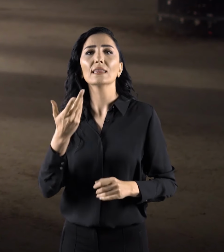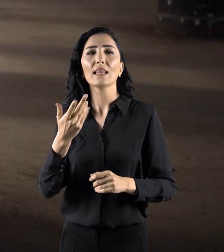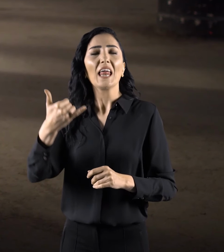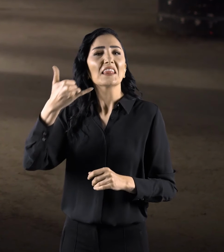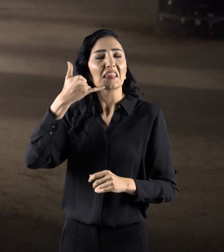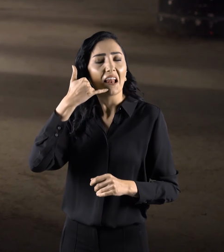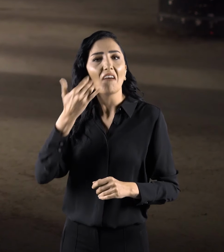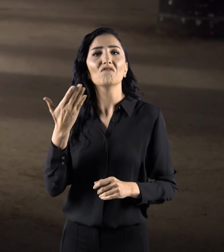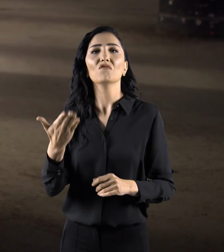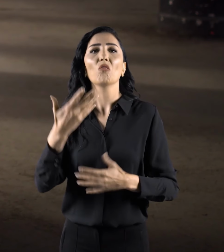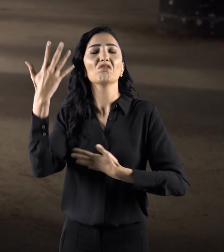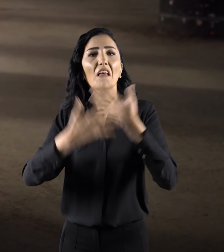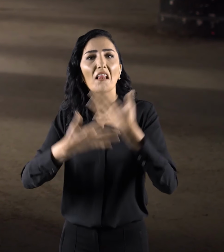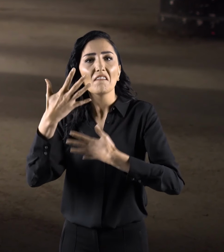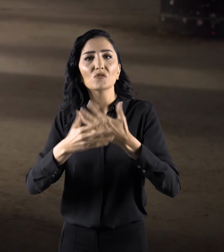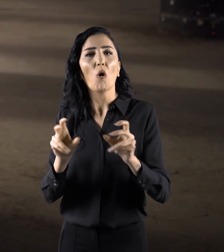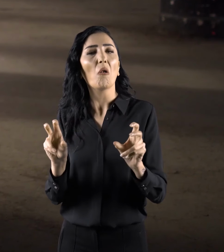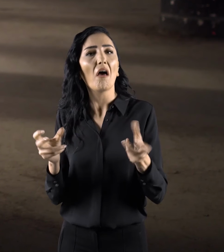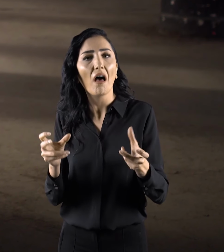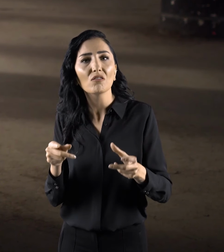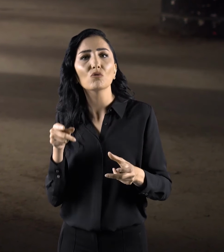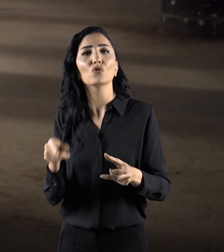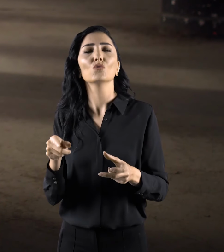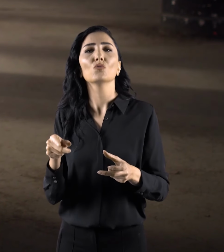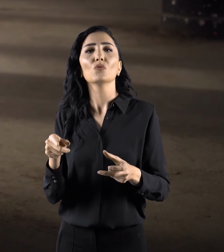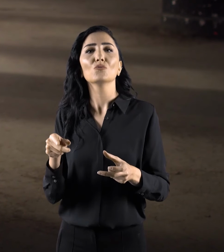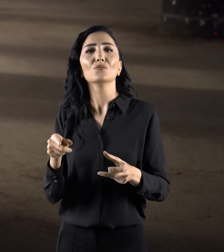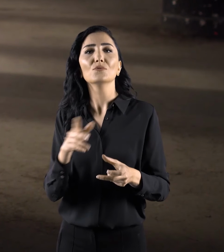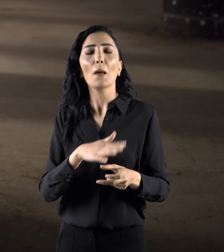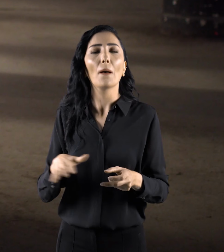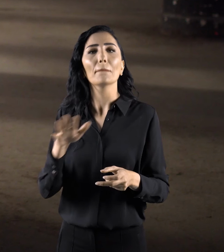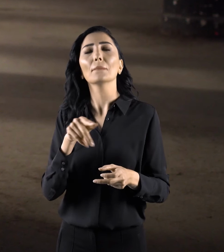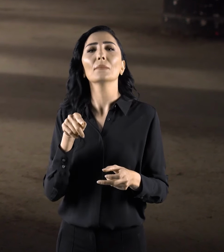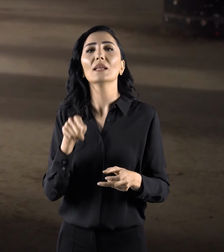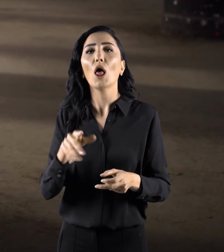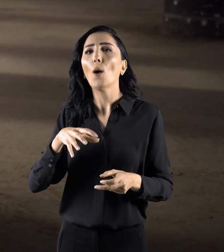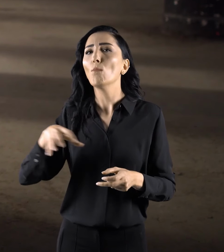kitlesel iletişim araçları olan televizyon radyo ve telefonlar ile birlikte